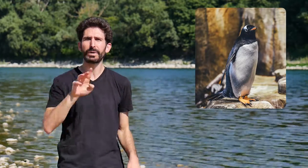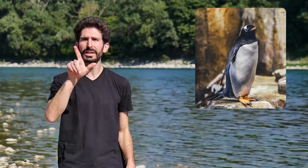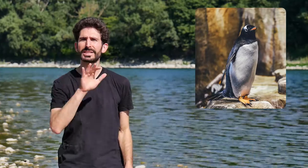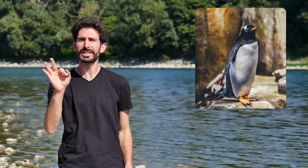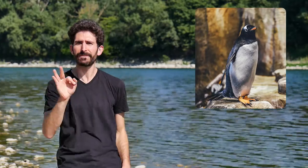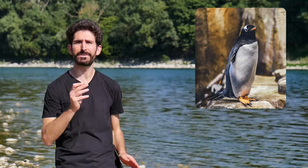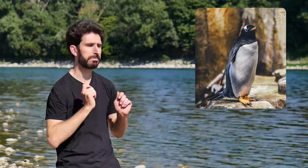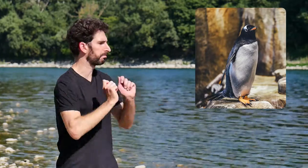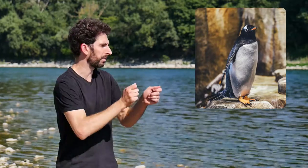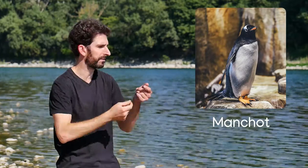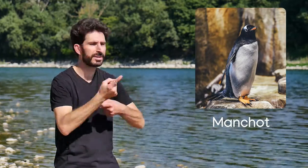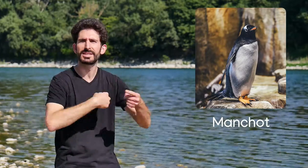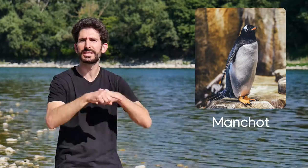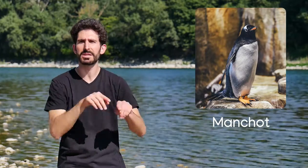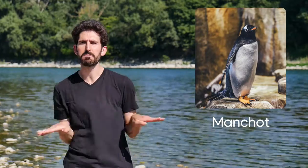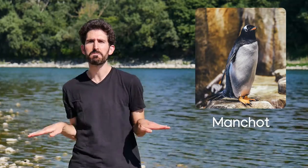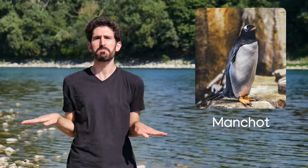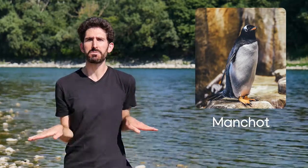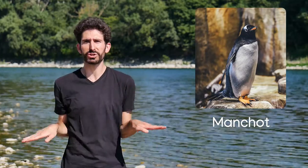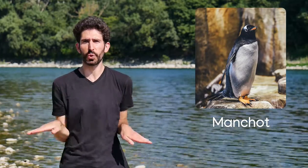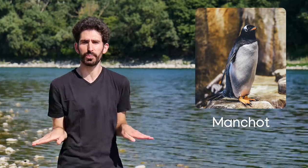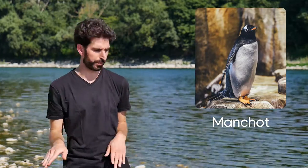En LSF, voici le nom-signe du manchot.